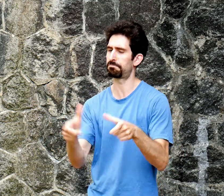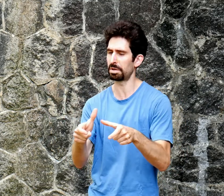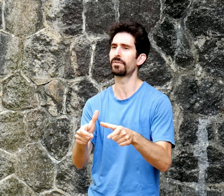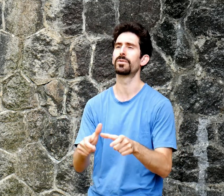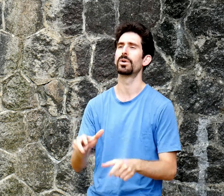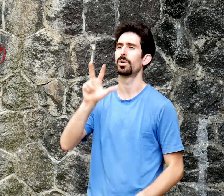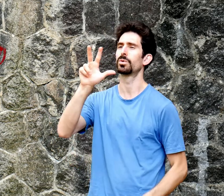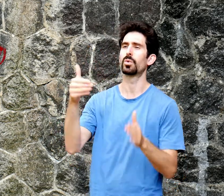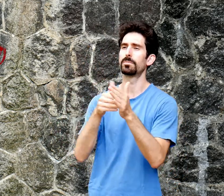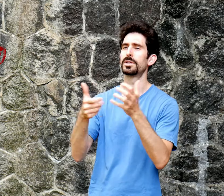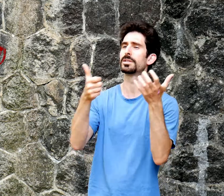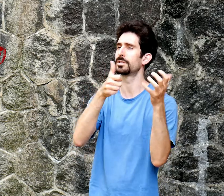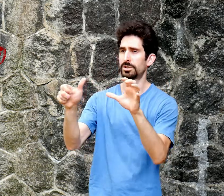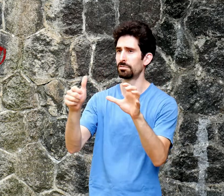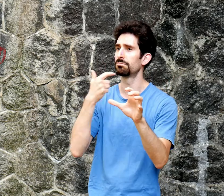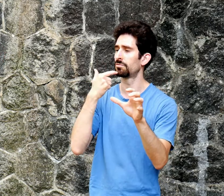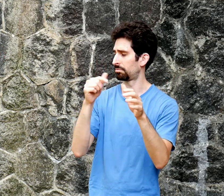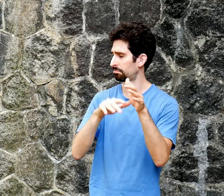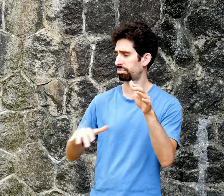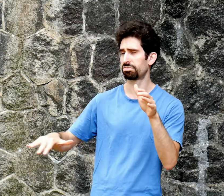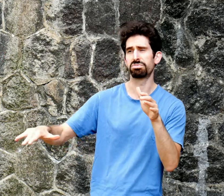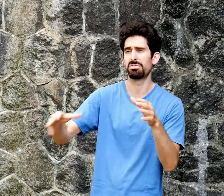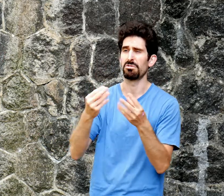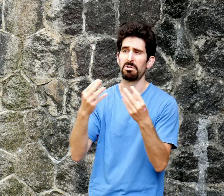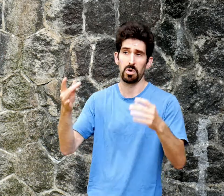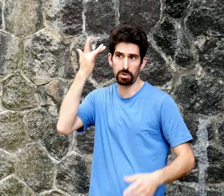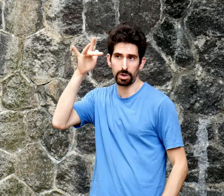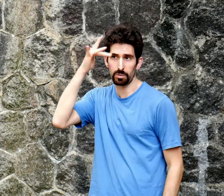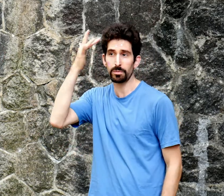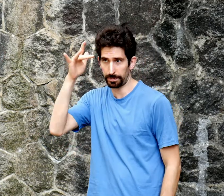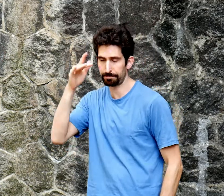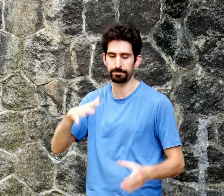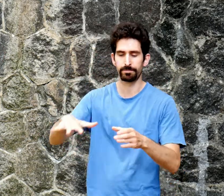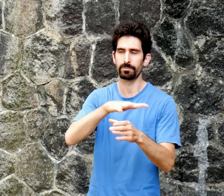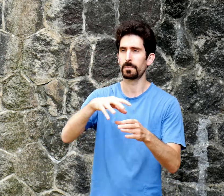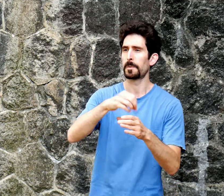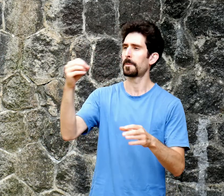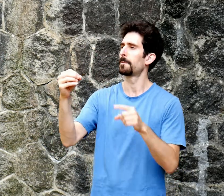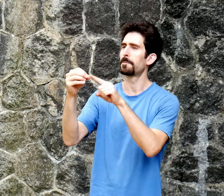3.600 espèces de virus. Il en reste donc beaucoup qui sont inconnus. Sur ces 3.600 virus,